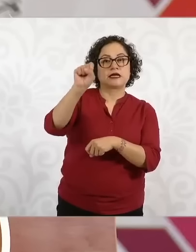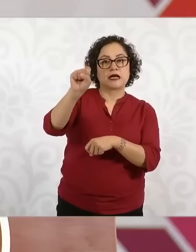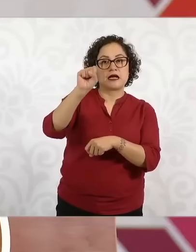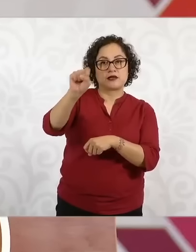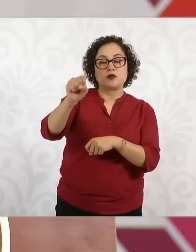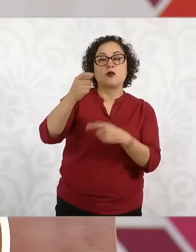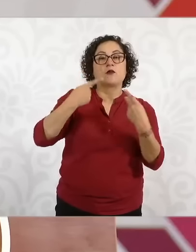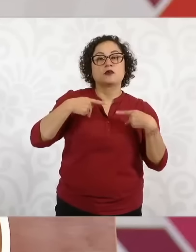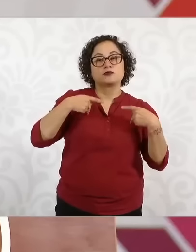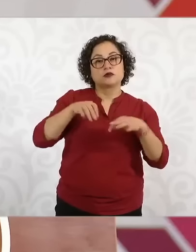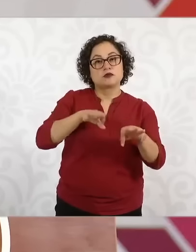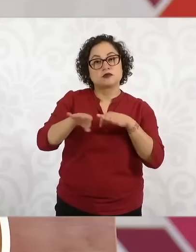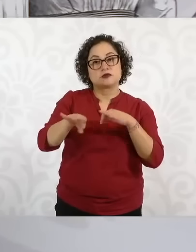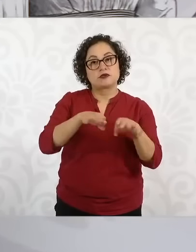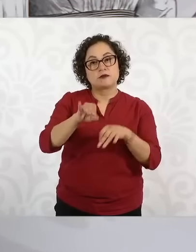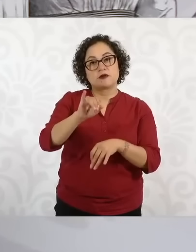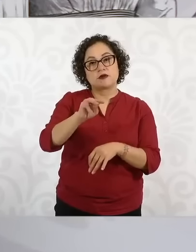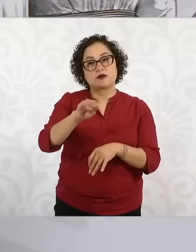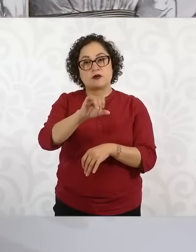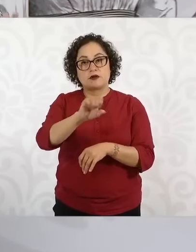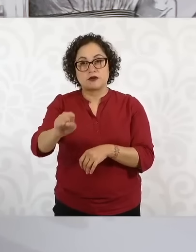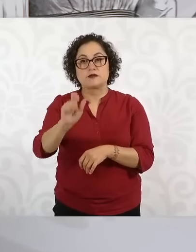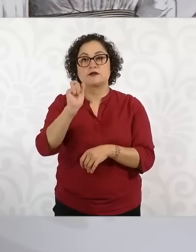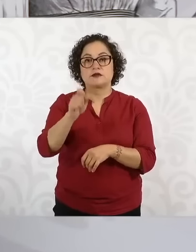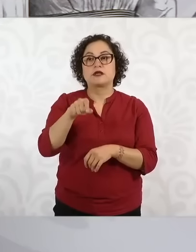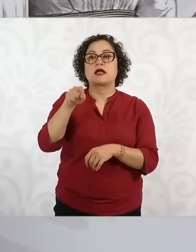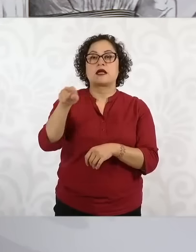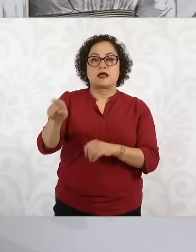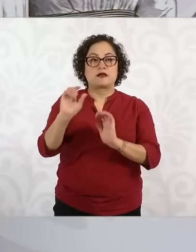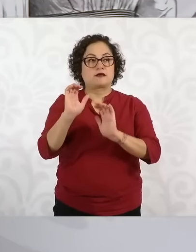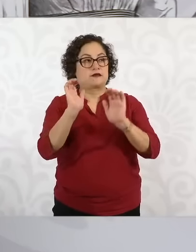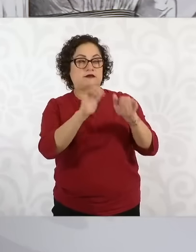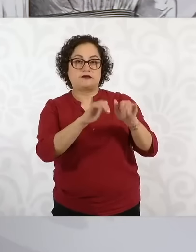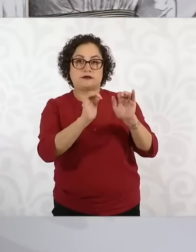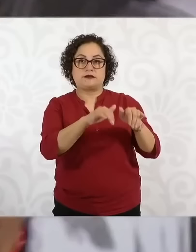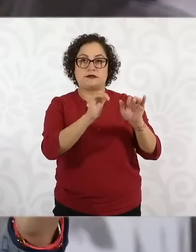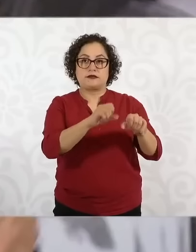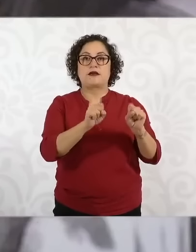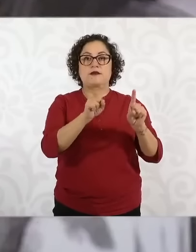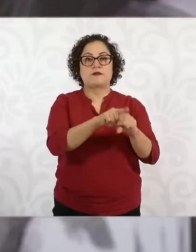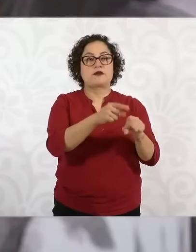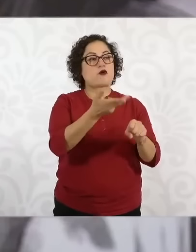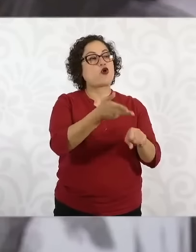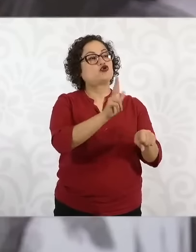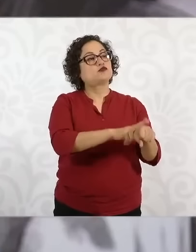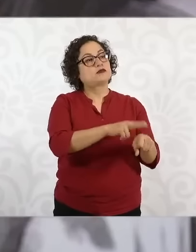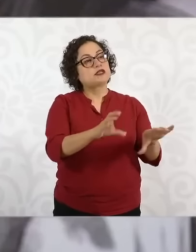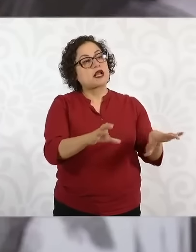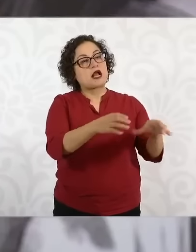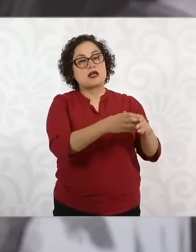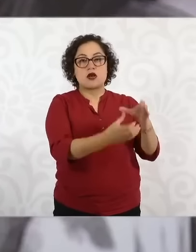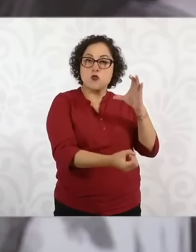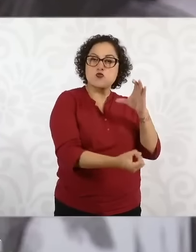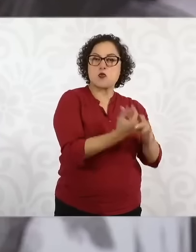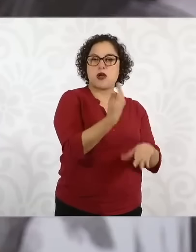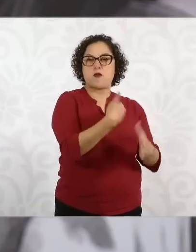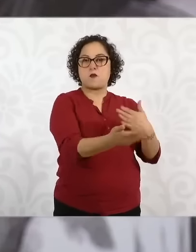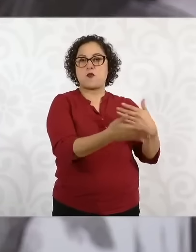hospitales del siglo XXI tengan plantillas del siglo XXI y no del siglo XX. Porque en muchos